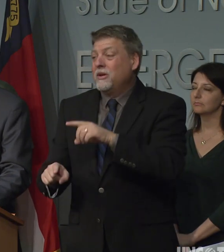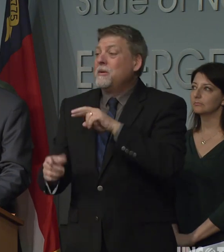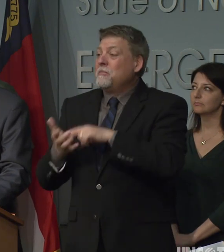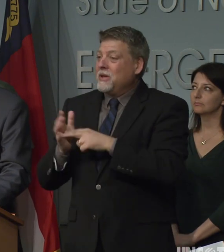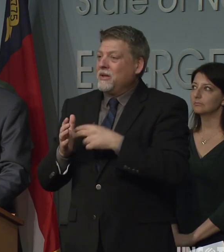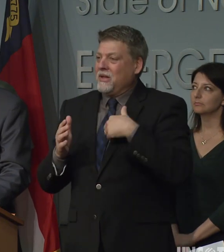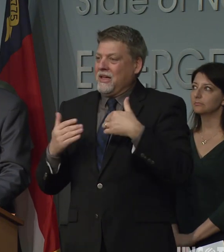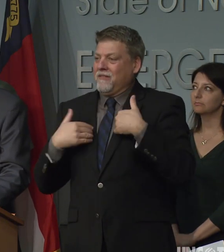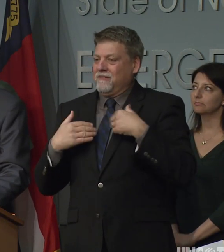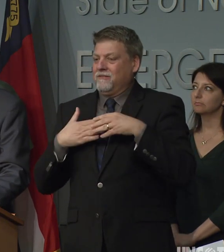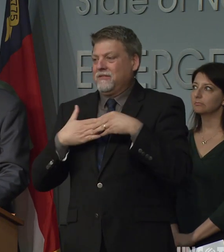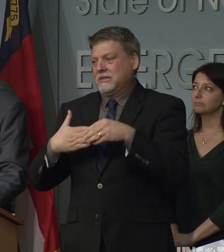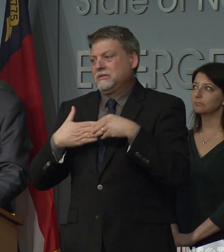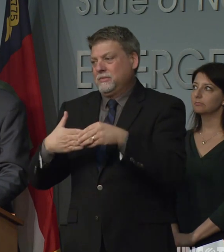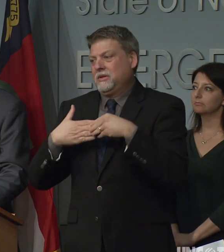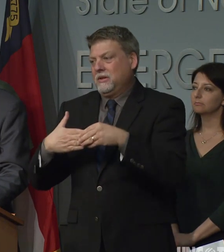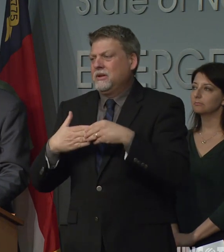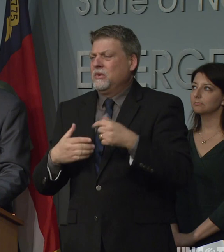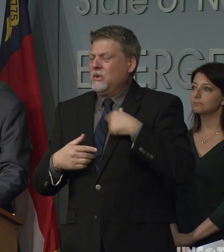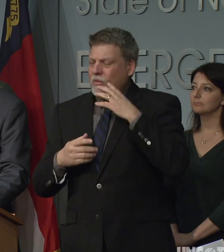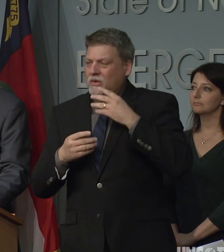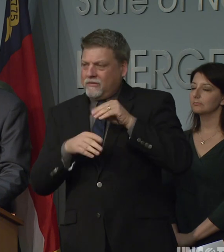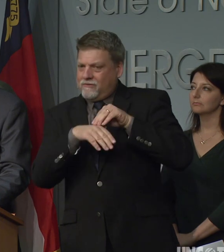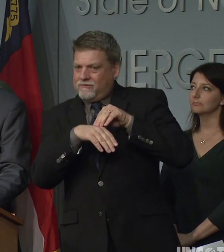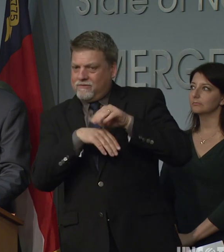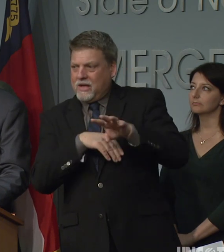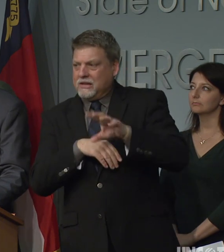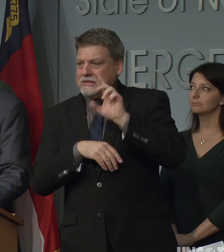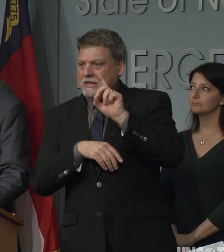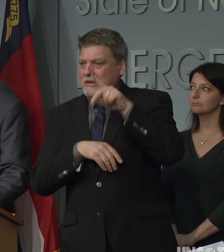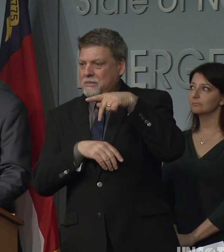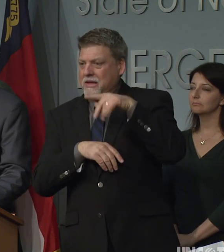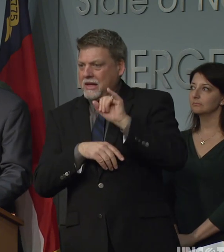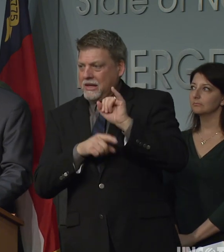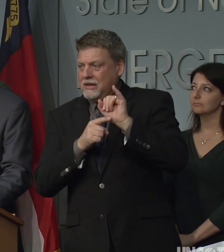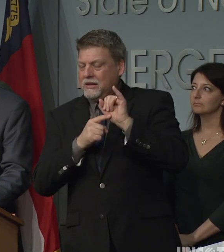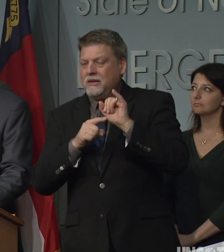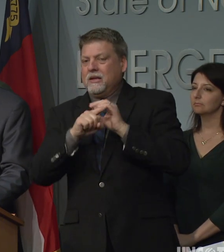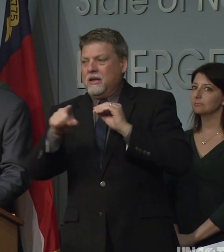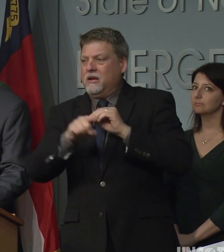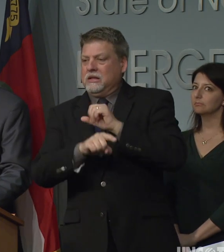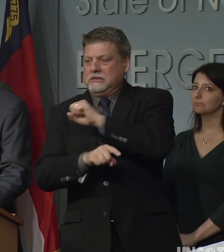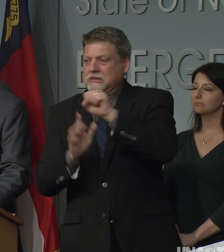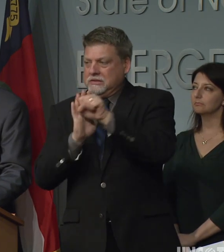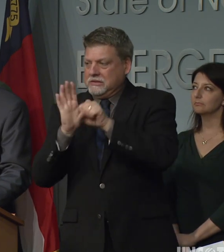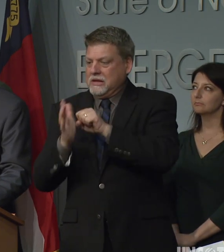Colaboraremos cercanamente con el Departamento de instrucción pública con la Junta educativa estatal para de cifra todas